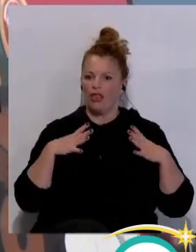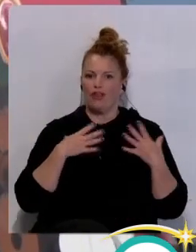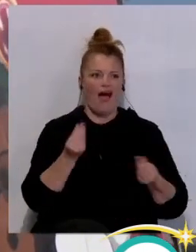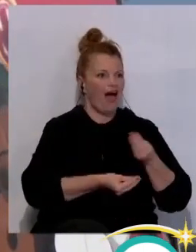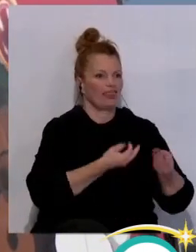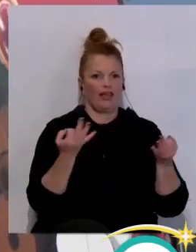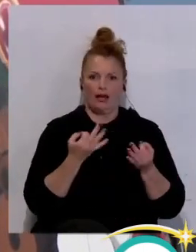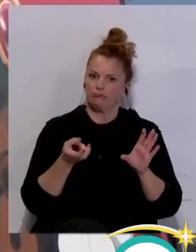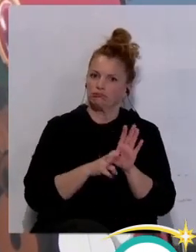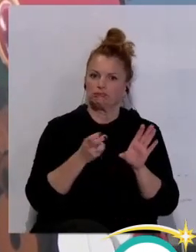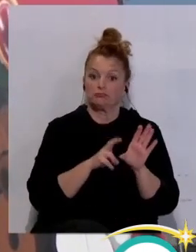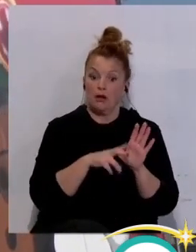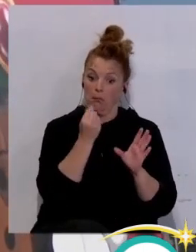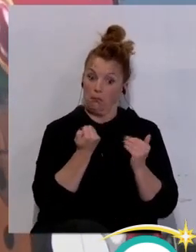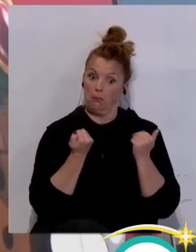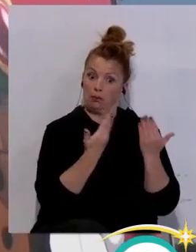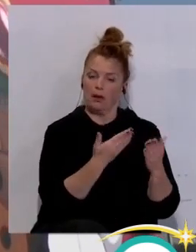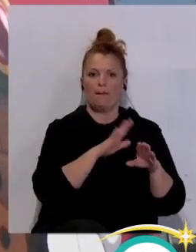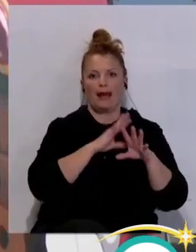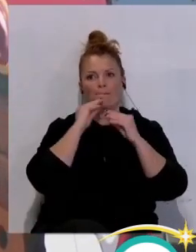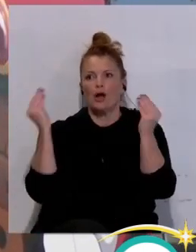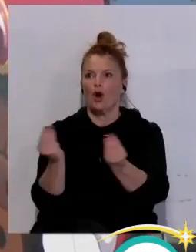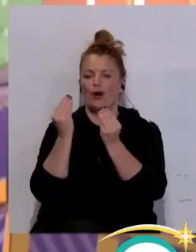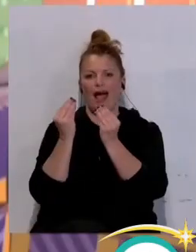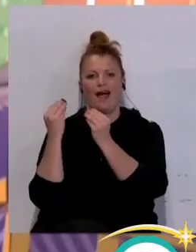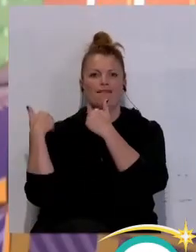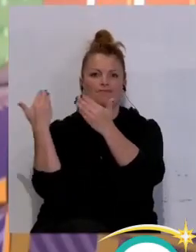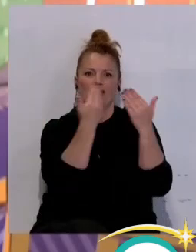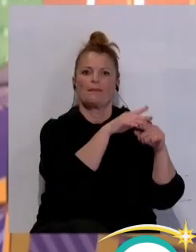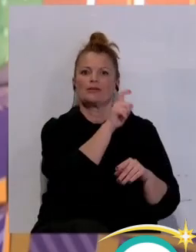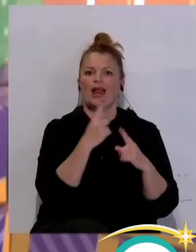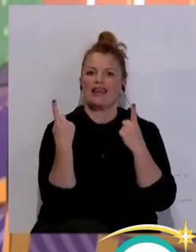su aportación contribuyen a mejorar la situción de otras personas que lo necesitan animo a todo